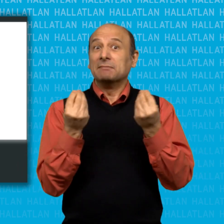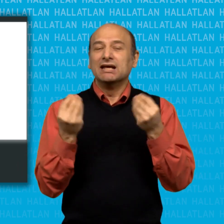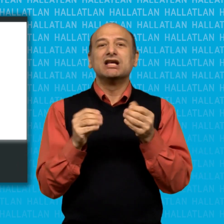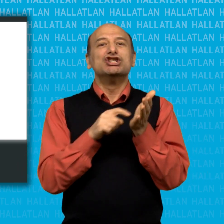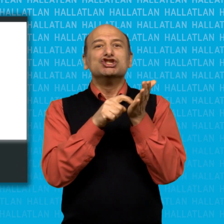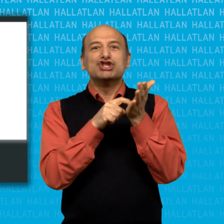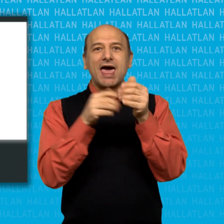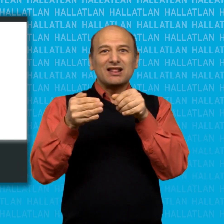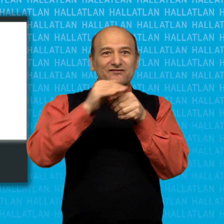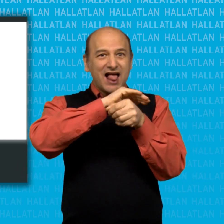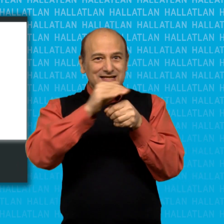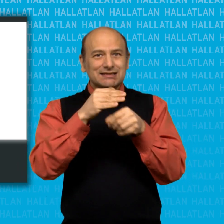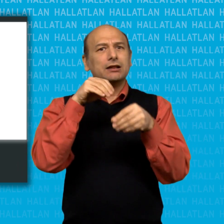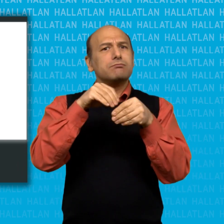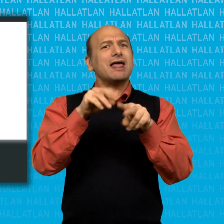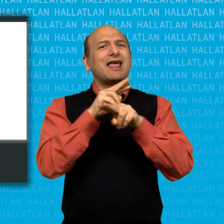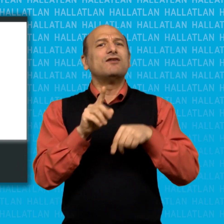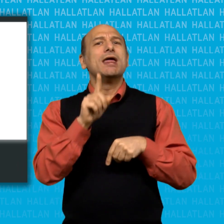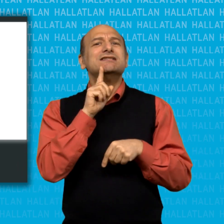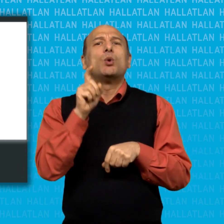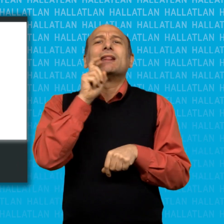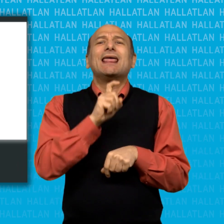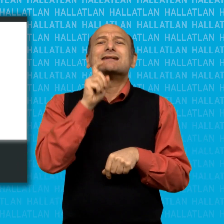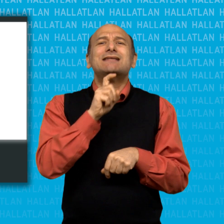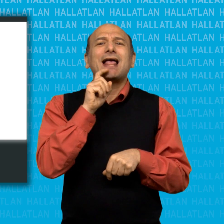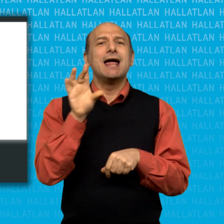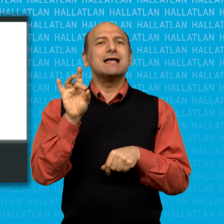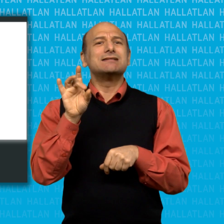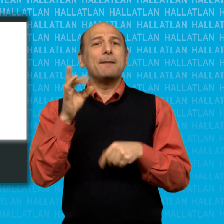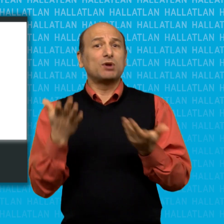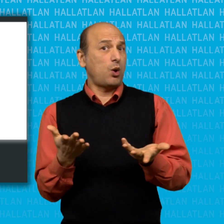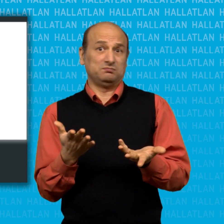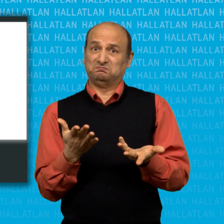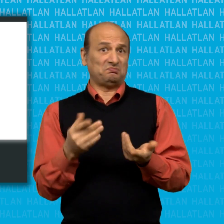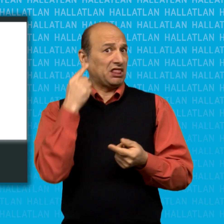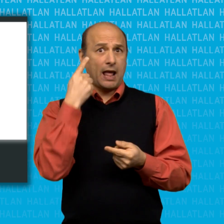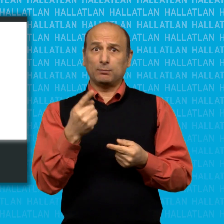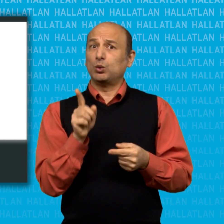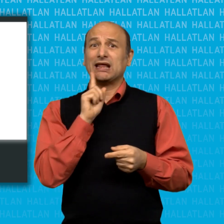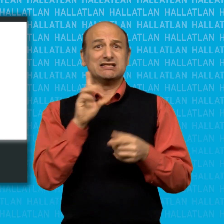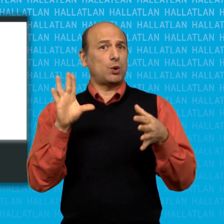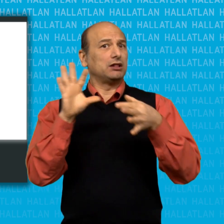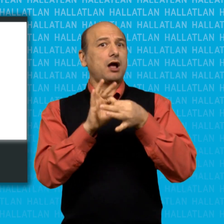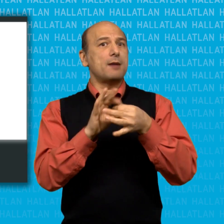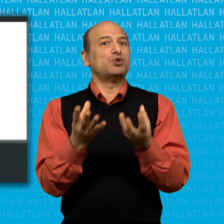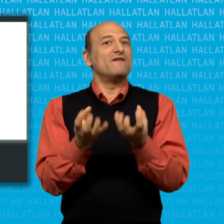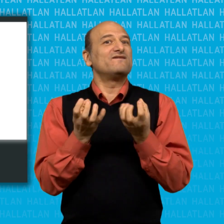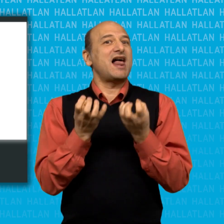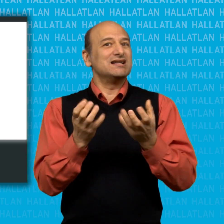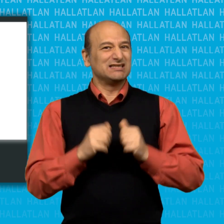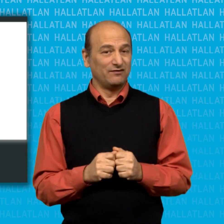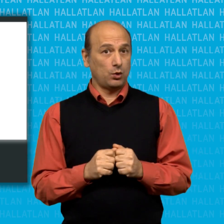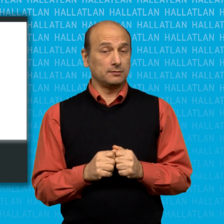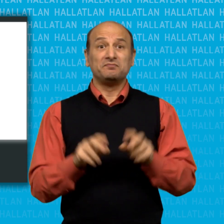ugyanis a sejt felszínén képződő inzulin-receptorokhoz az inzulin csak gyengén tud kapcsolódni.